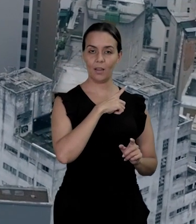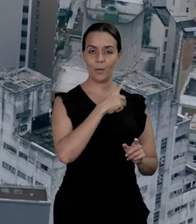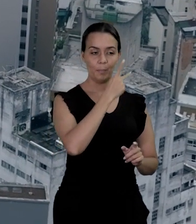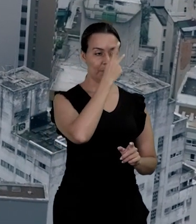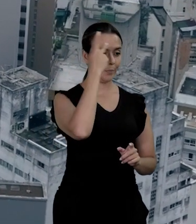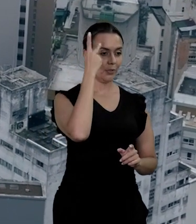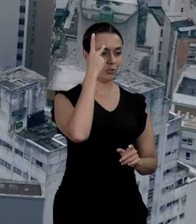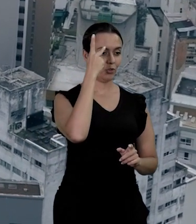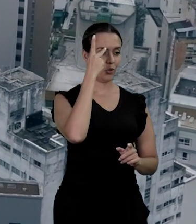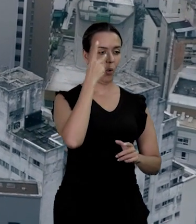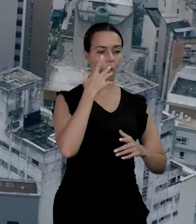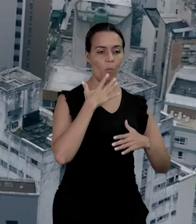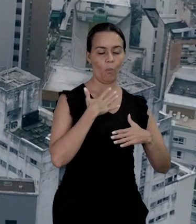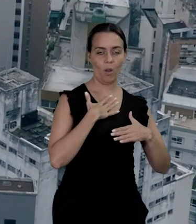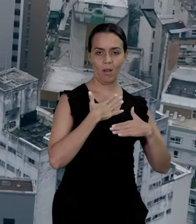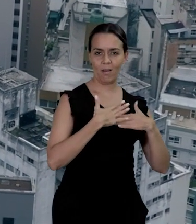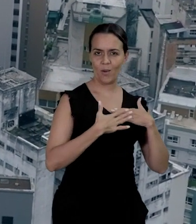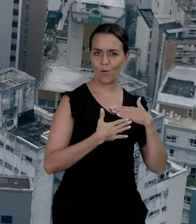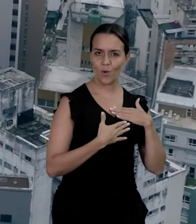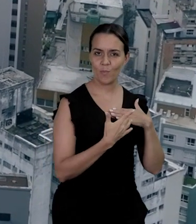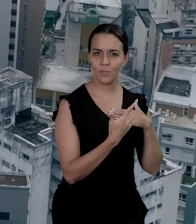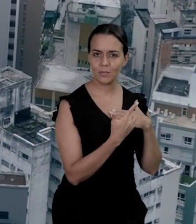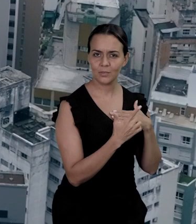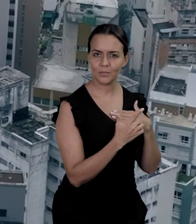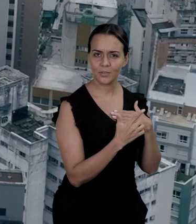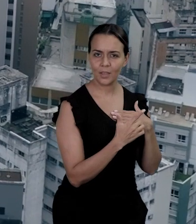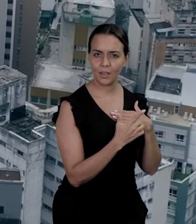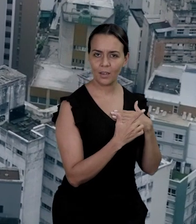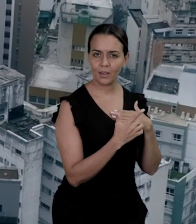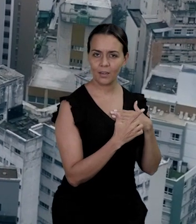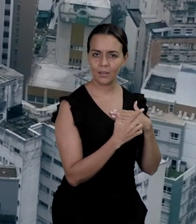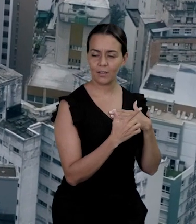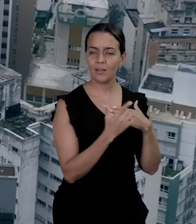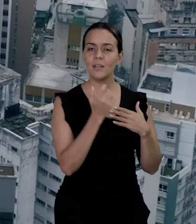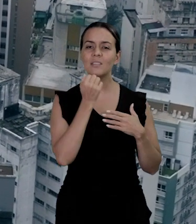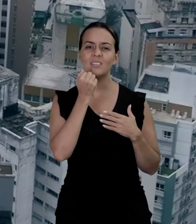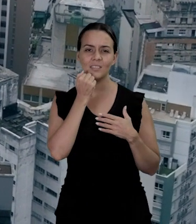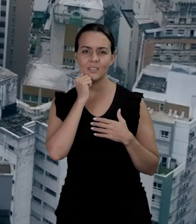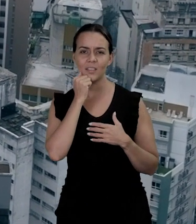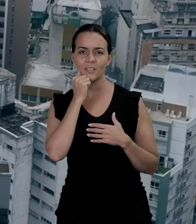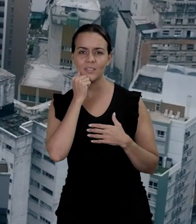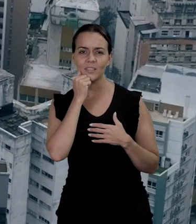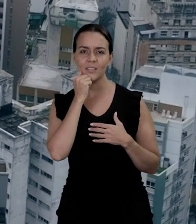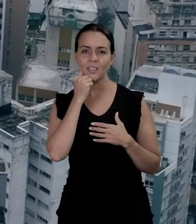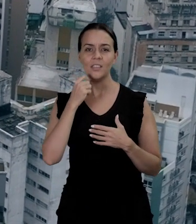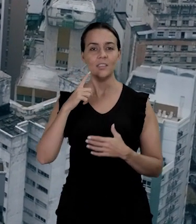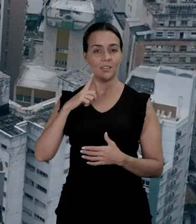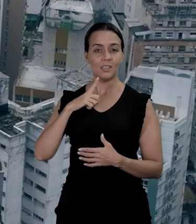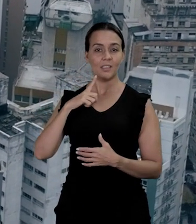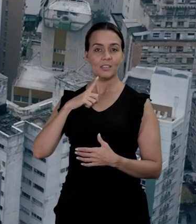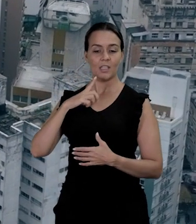enquanto do lado da ciência, nós nos tornamos puros corpos, sem alma.